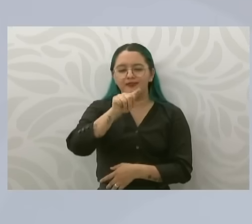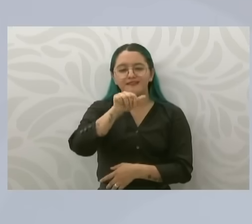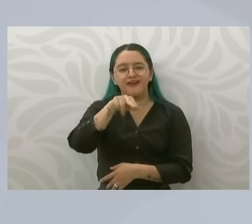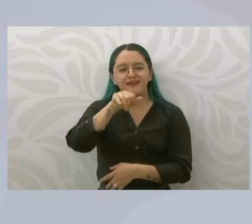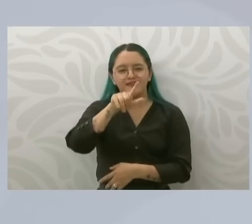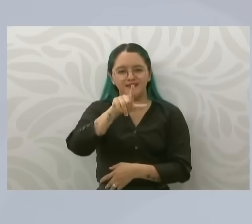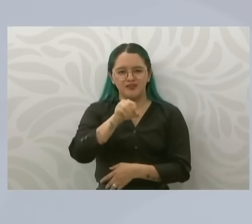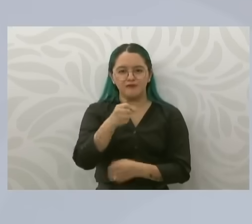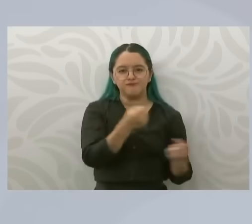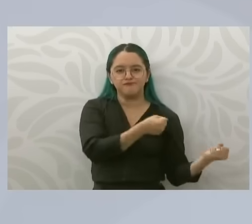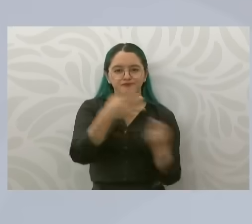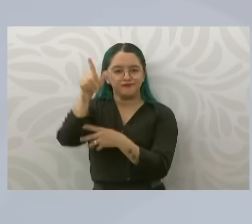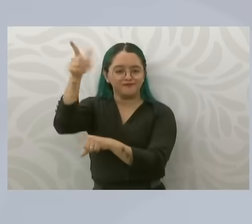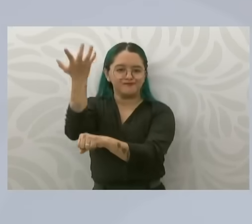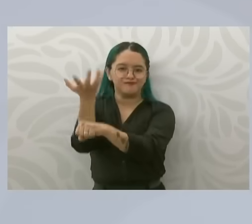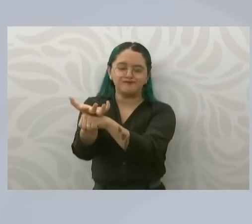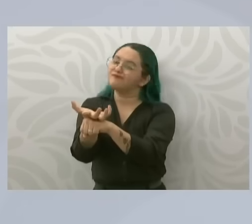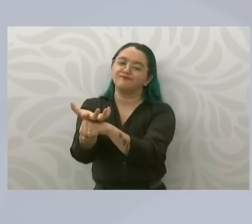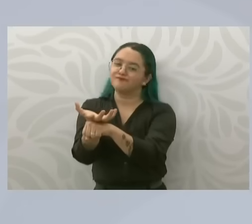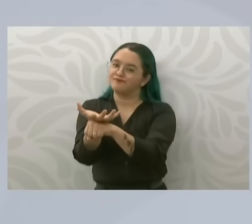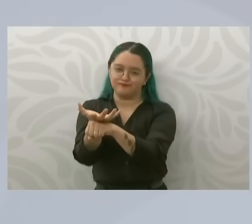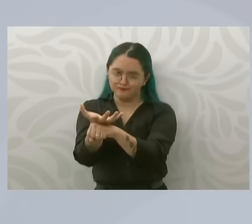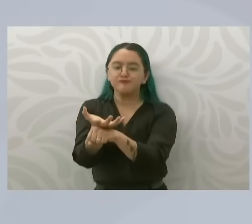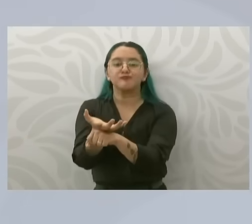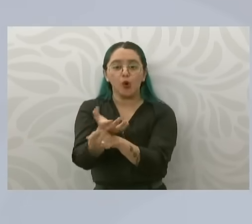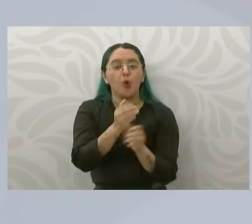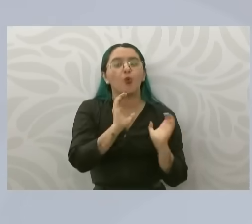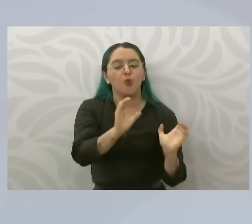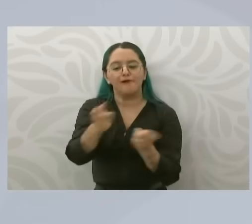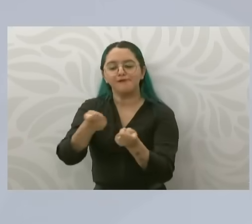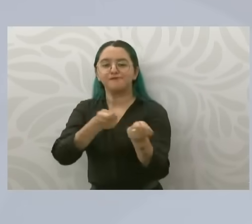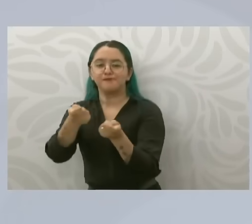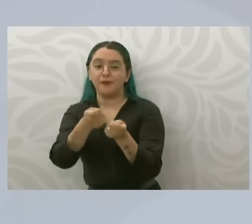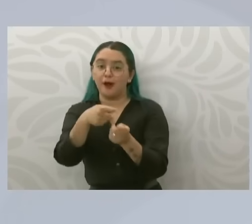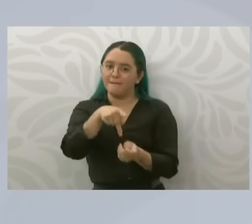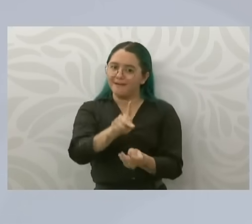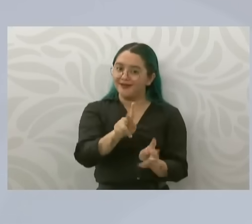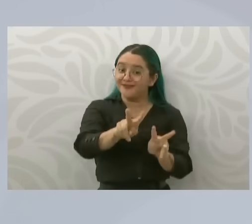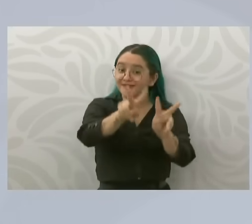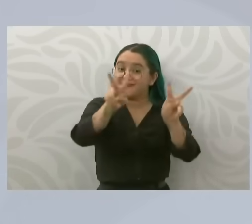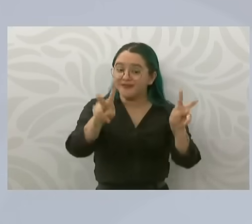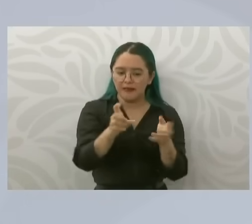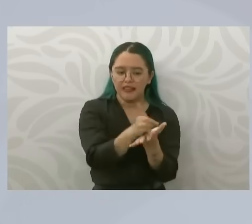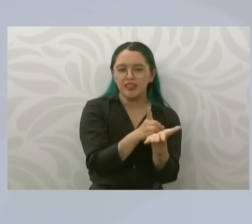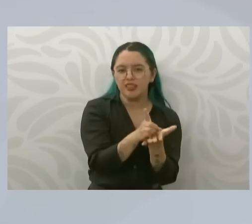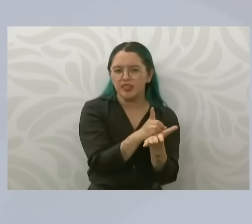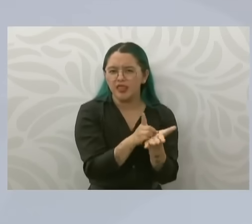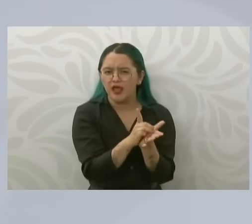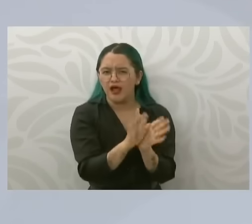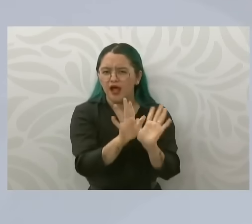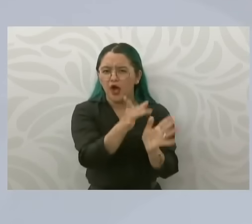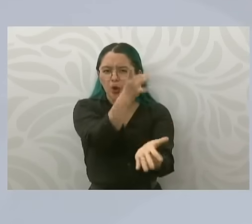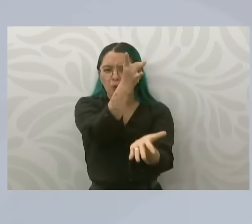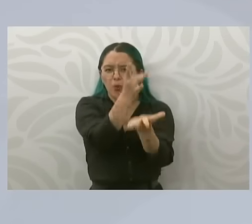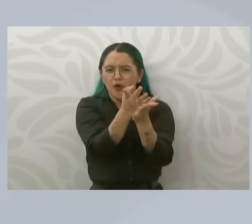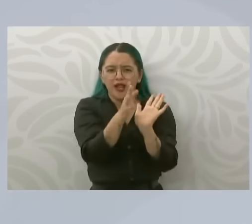pero también hemos insistido que el consumo de las drogas no solo se combate con incautaciones